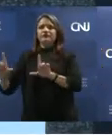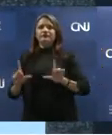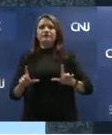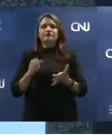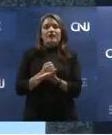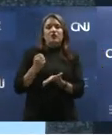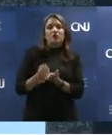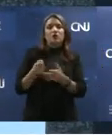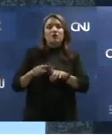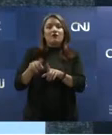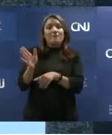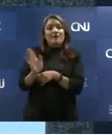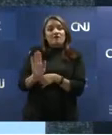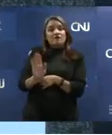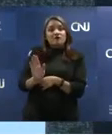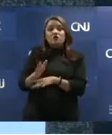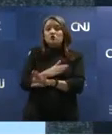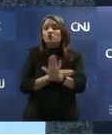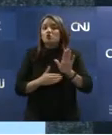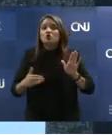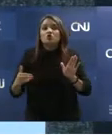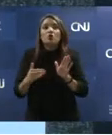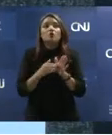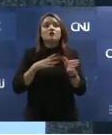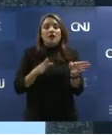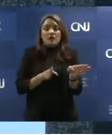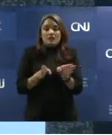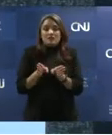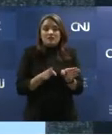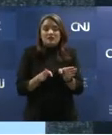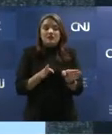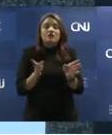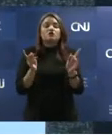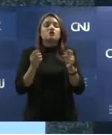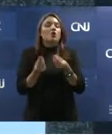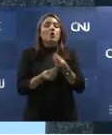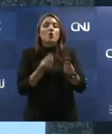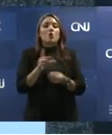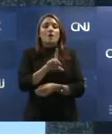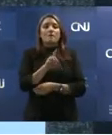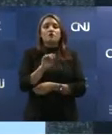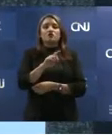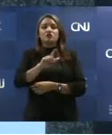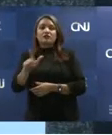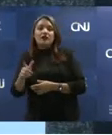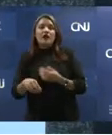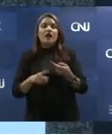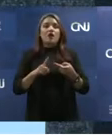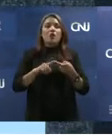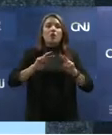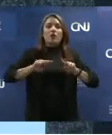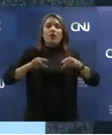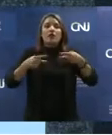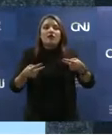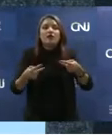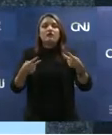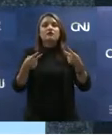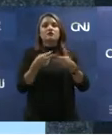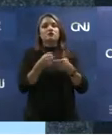todos eles acessíveis por meio eletrônico ou por intermédio de link a ser fornecido pelos registradores.